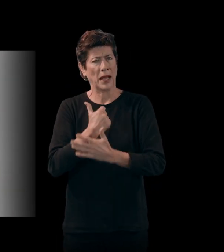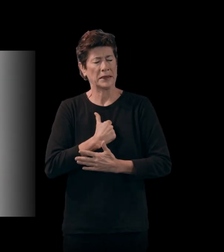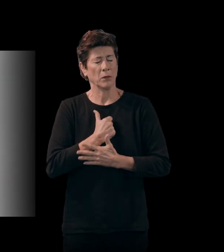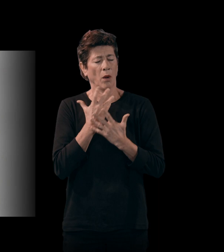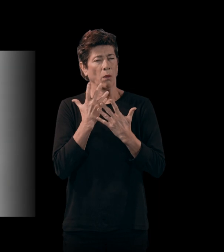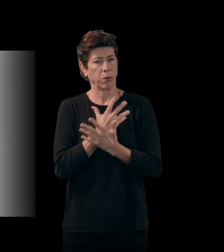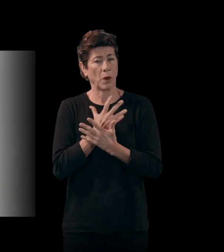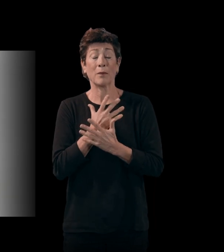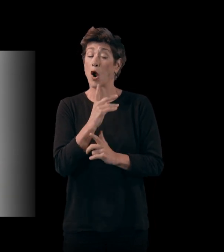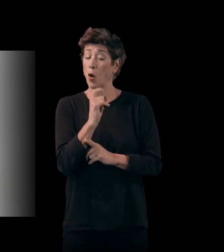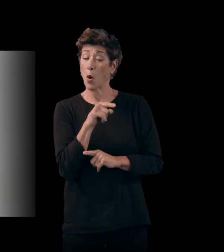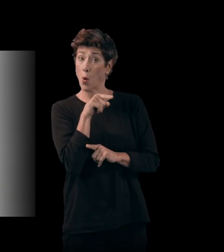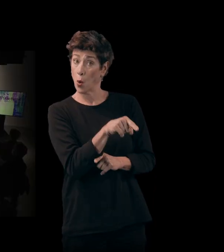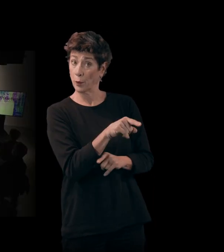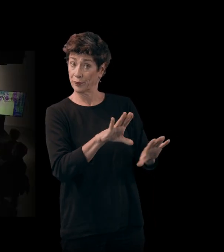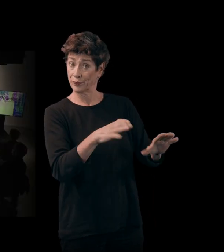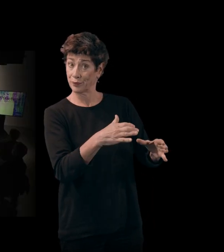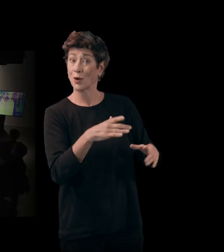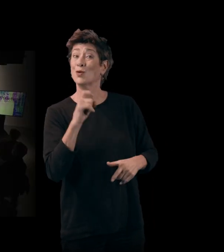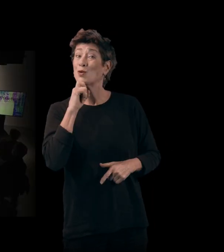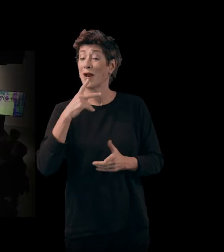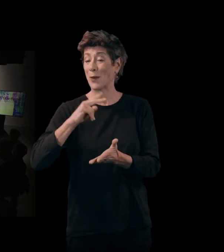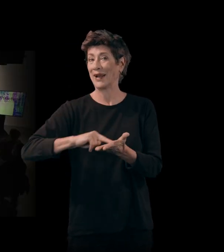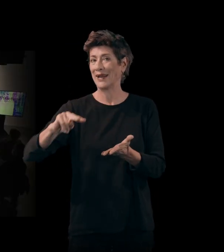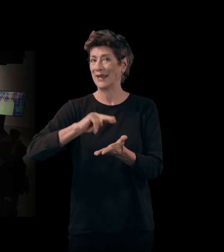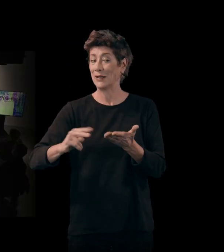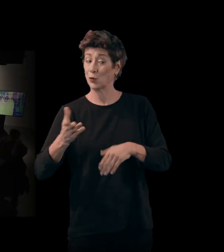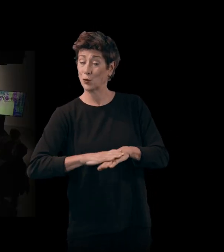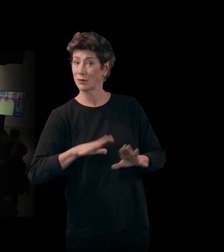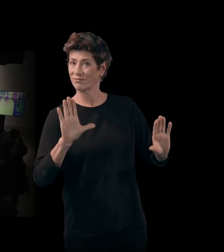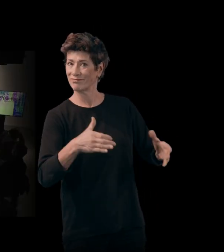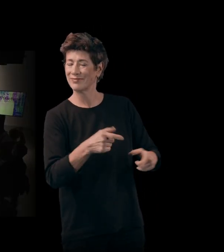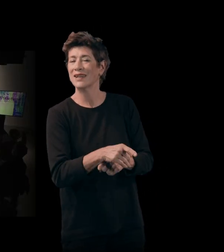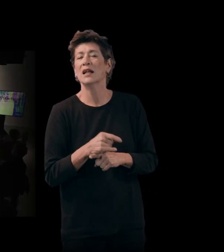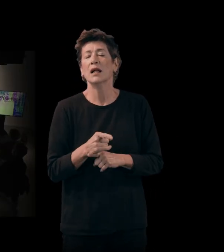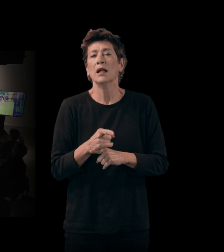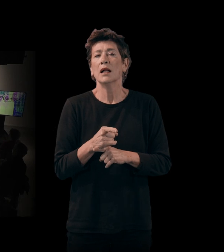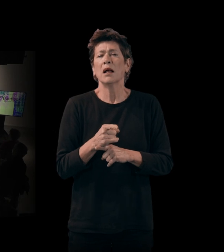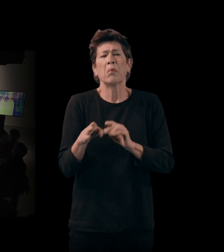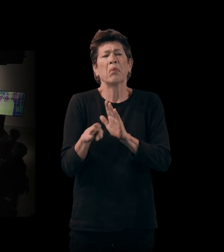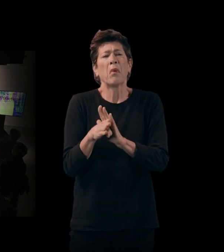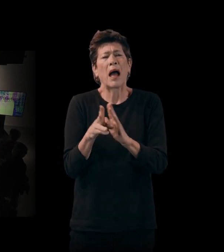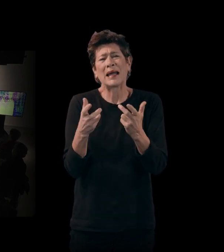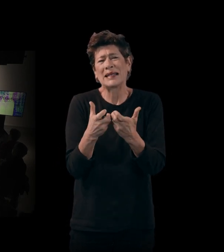Mais je vais commencer par eux et par quelque chose que vous avez lu tout à l'heure et dont vous avez commencé à parler. Pour partir d'un petit exemple de quelque chose qui est très présent